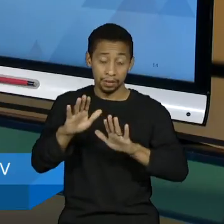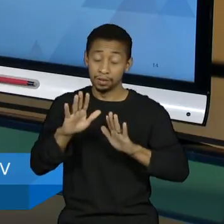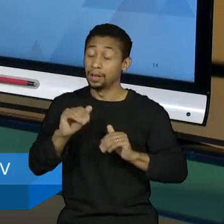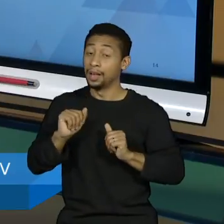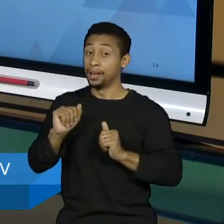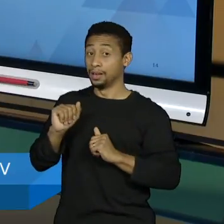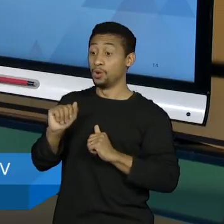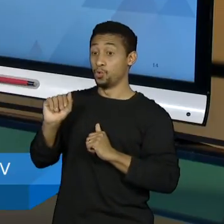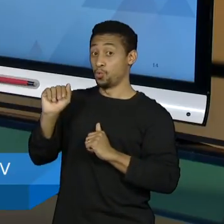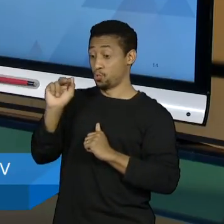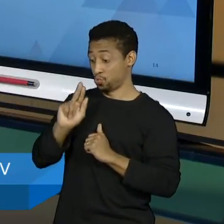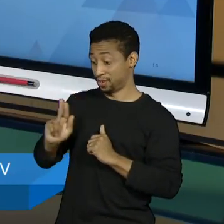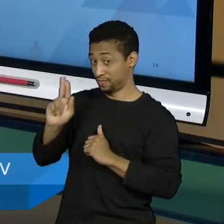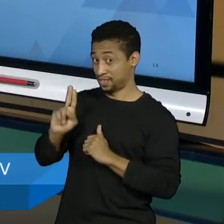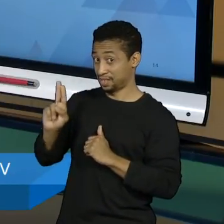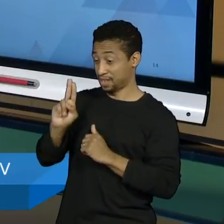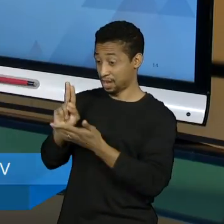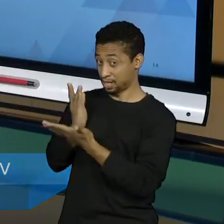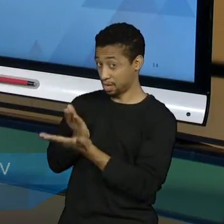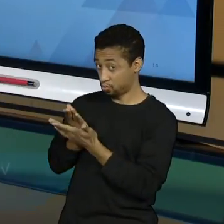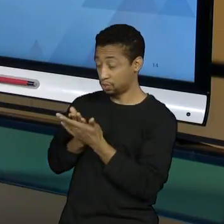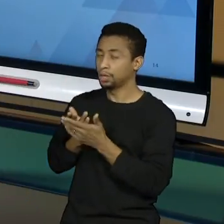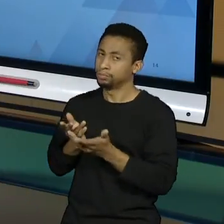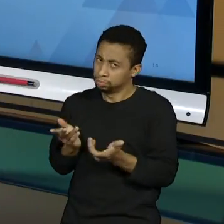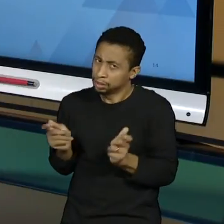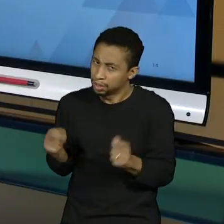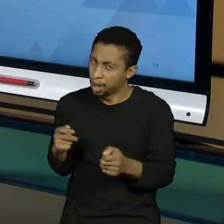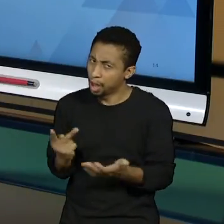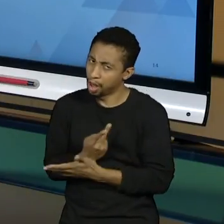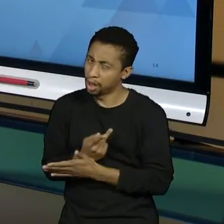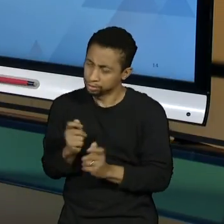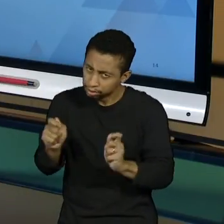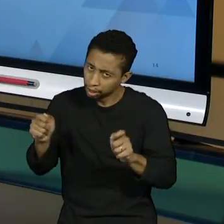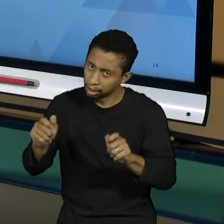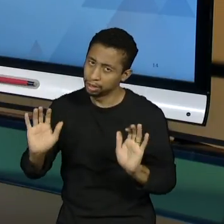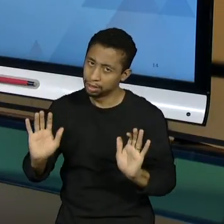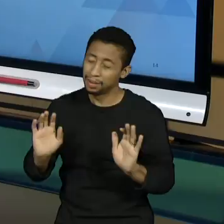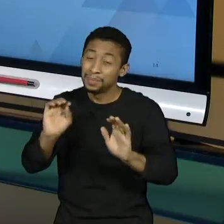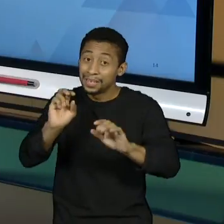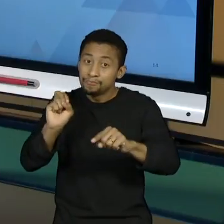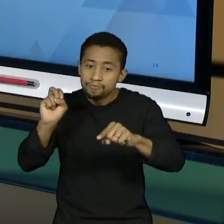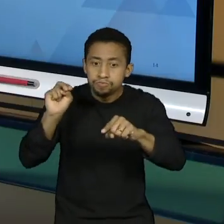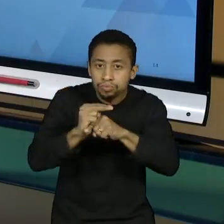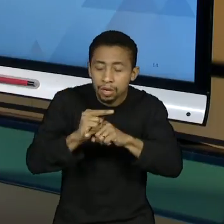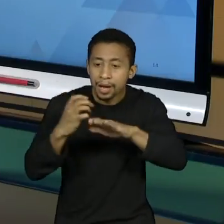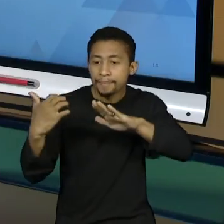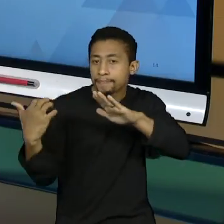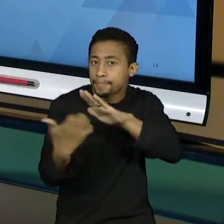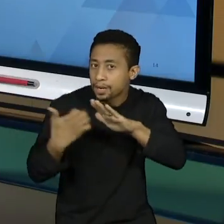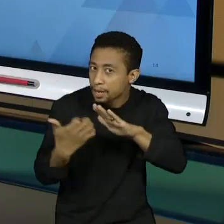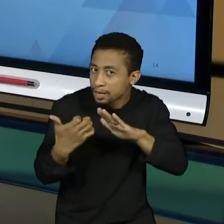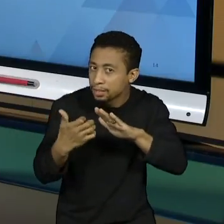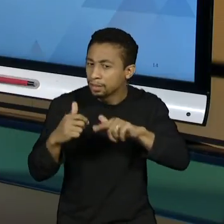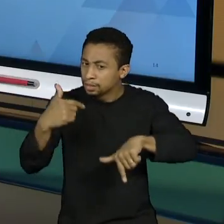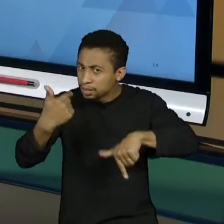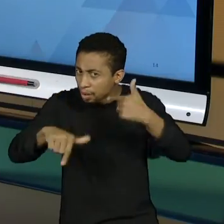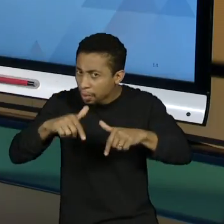A GENTE É MAIS FLEXÍVEL PARA OS ERROS; CONFORME VOCÊ ESTEJA NUMA EMPRESA, NO MERCADO DE TRABALHO, QUANDO VOCÊ TIVER TRABALHANDO, VAI SER